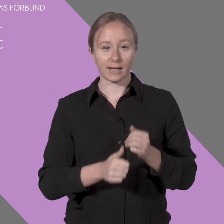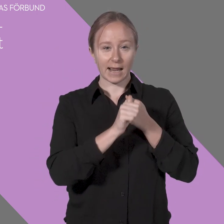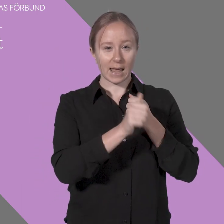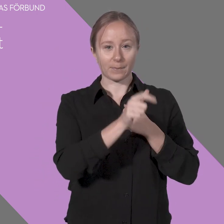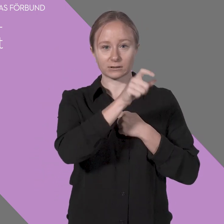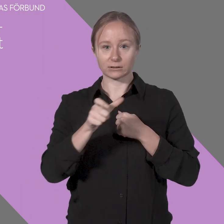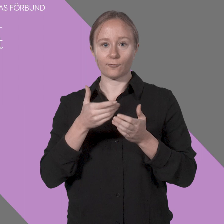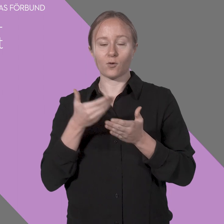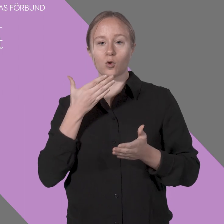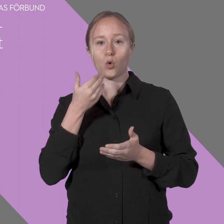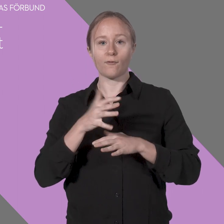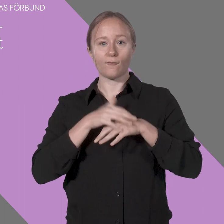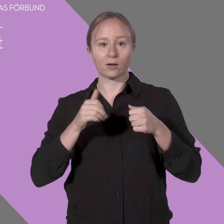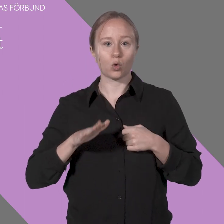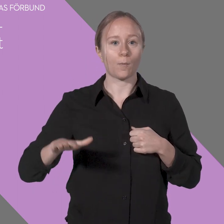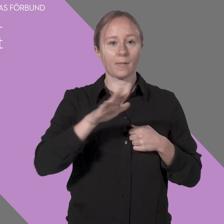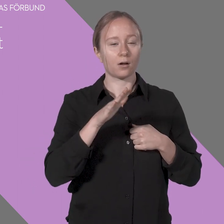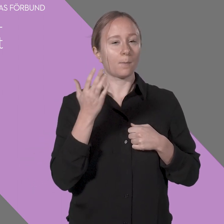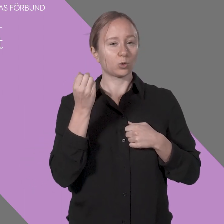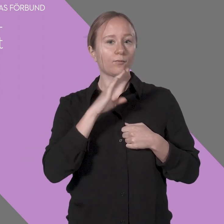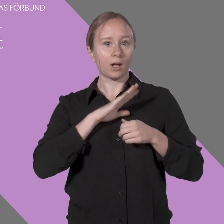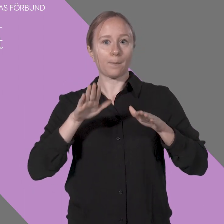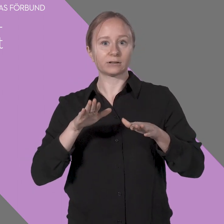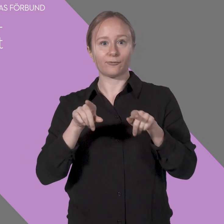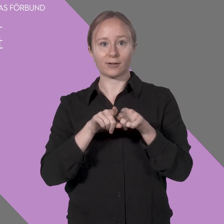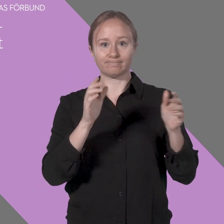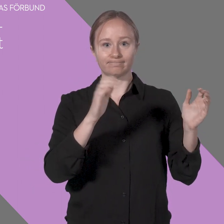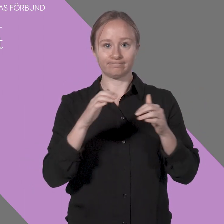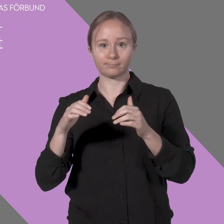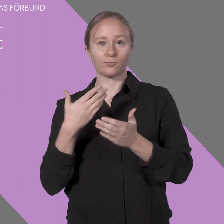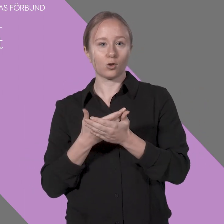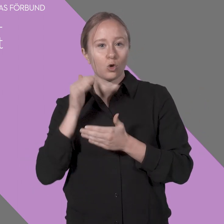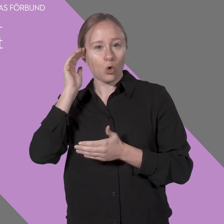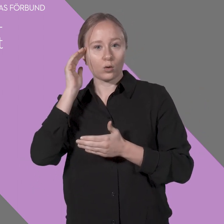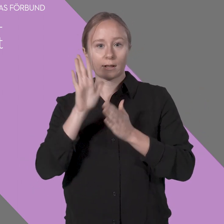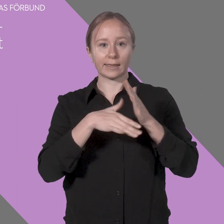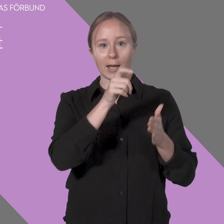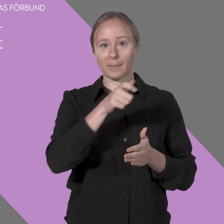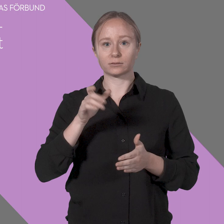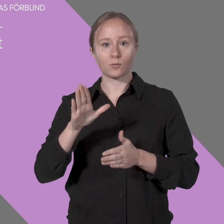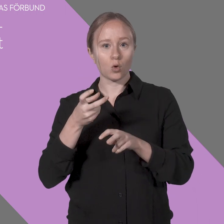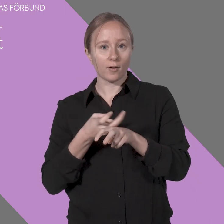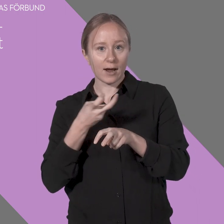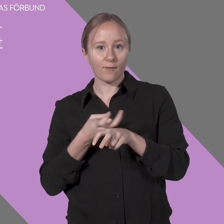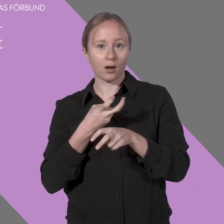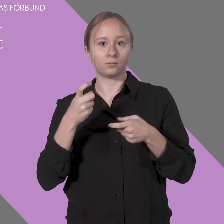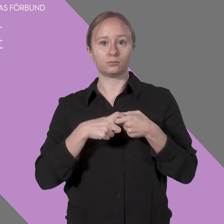Representanter för välfärdsområdena kommer eventuellt att vara på plats - vid sammankomsterna för att höra teckenspråkigas erfarenheter -